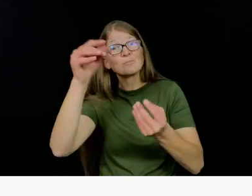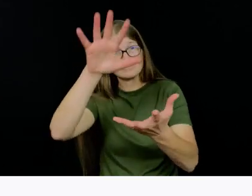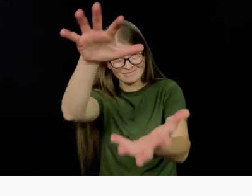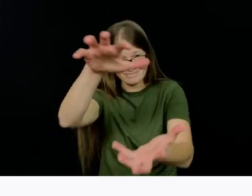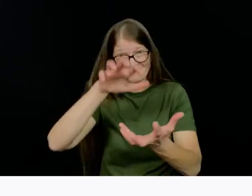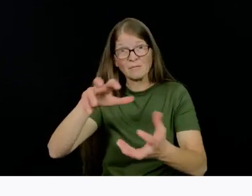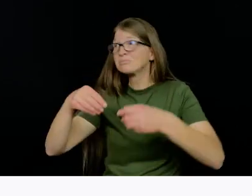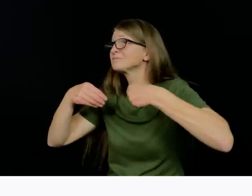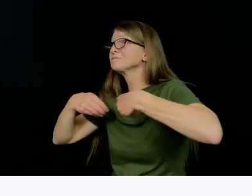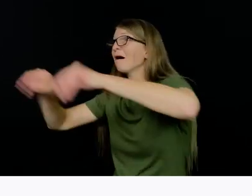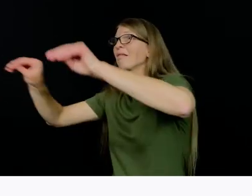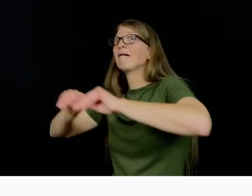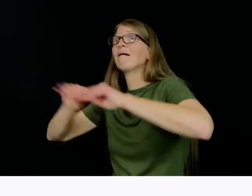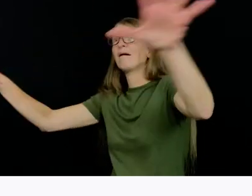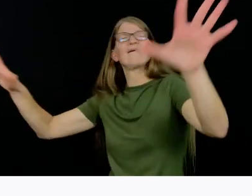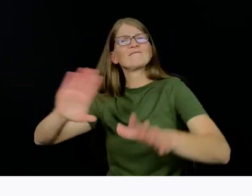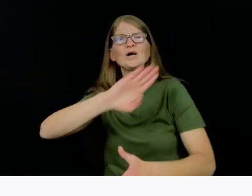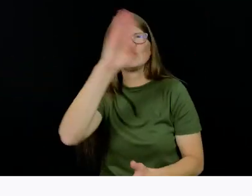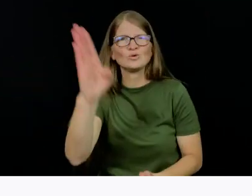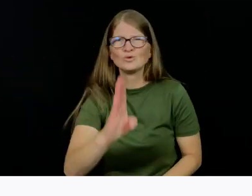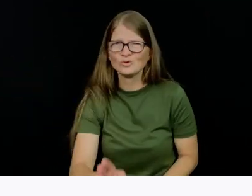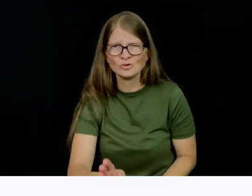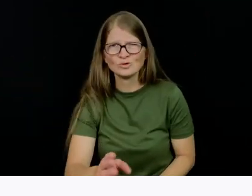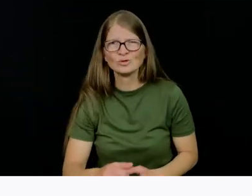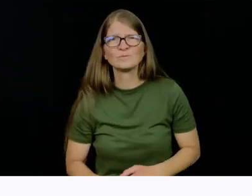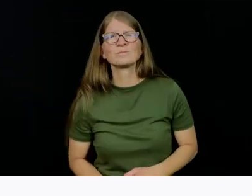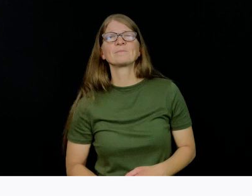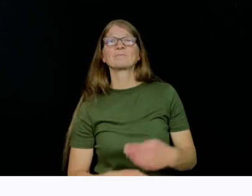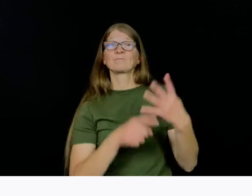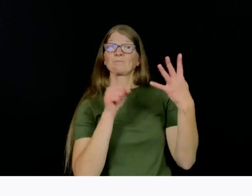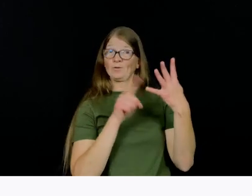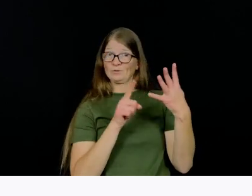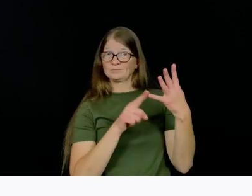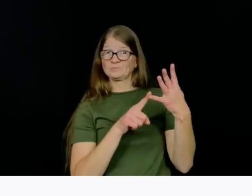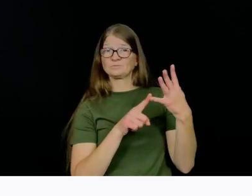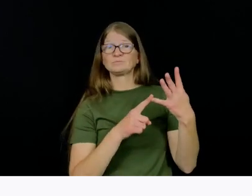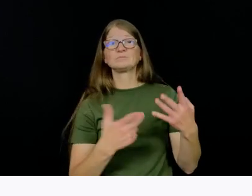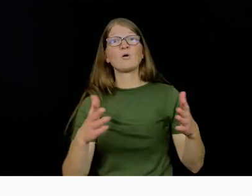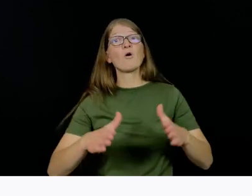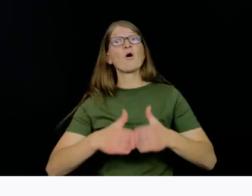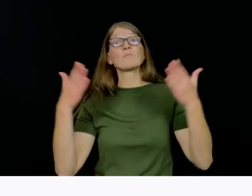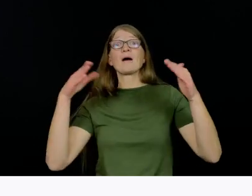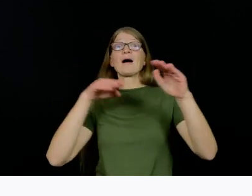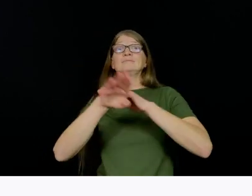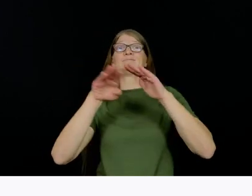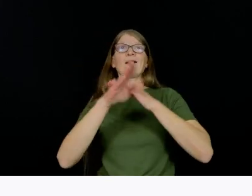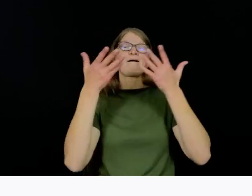العنصر الرابع والأخير لدينا هو الوصول المفتوح للجميع الإنترنت ليس أقل من